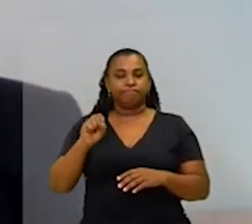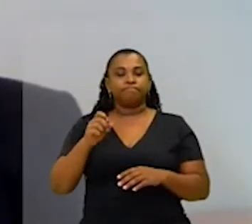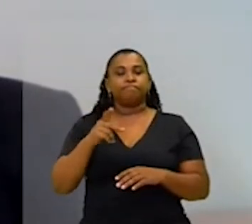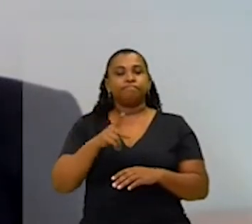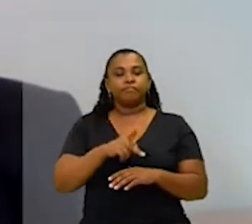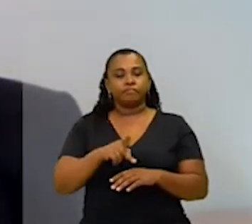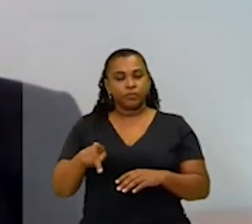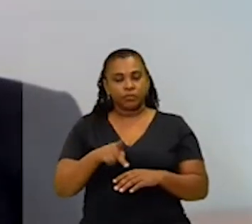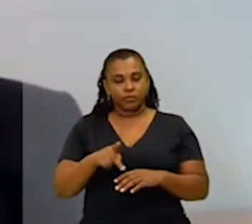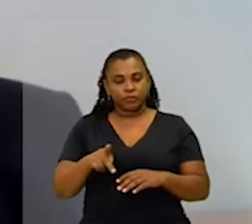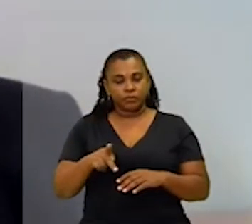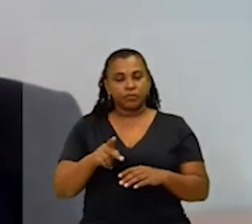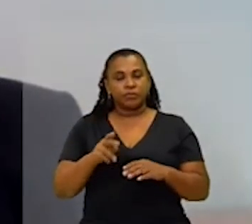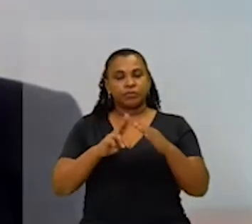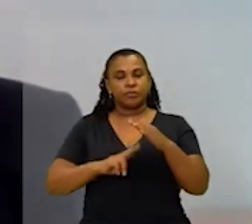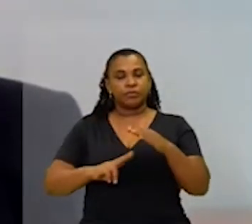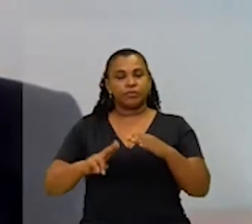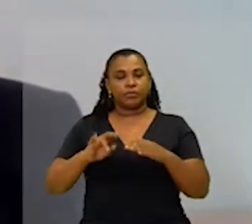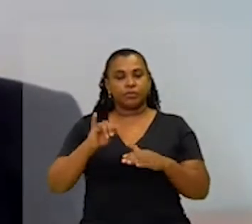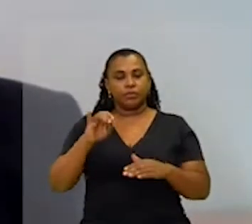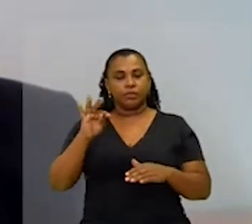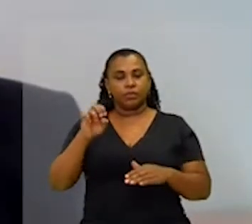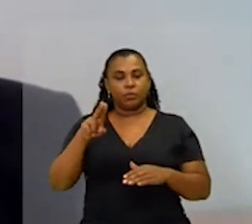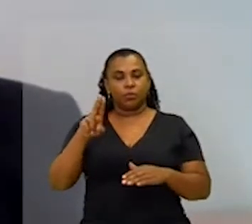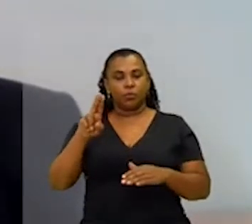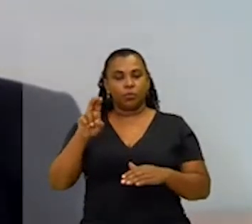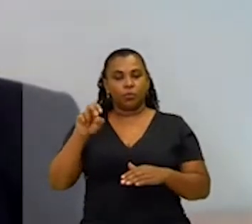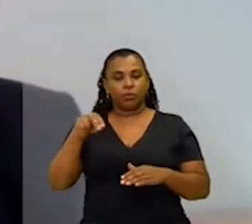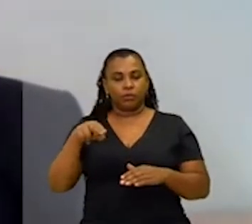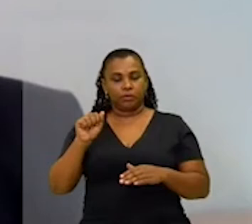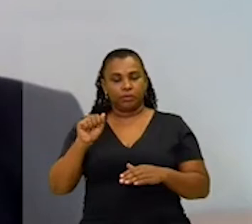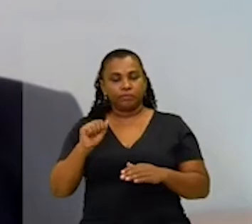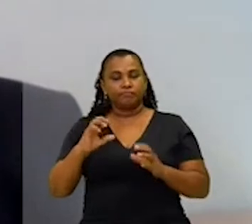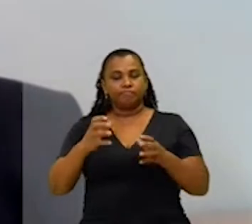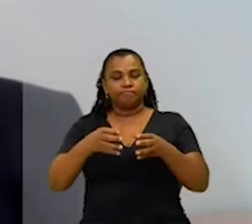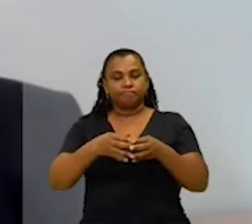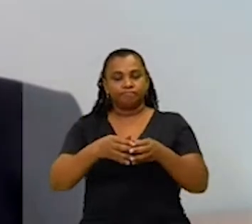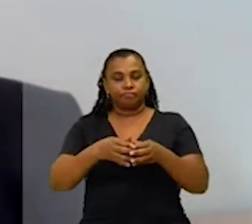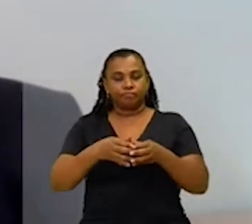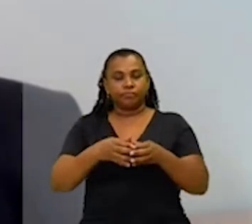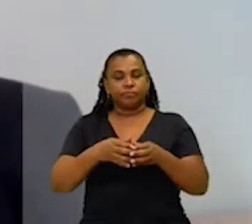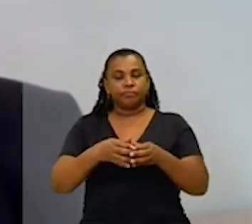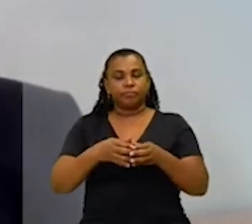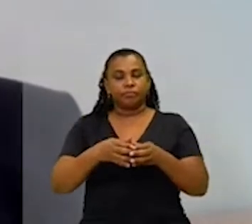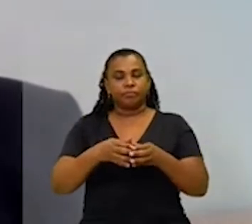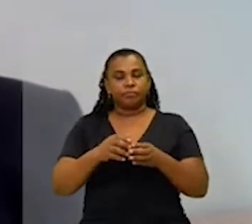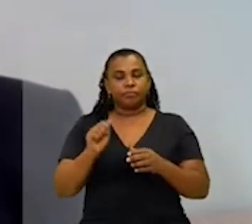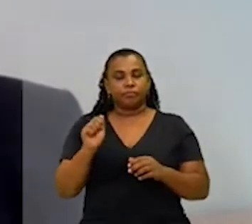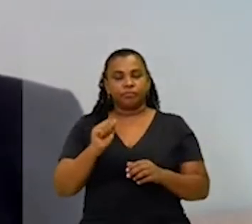Itaúna e lembra da Academia Brasileira de Direito Eleitoral e político Dra Edilene Lobo